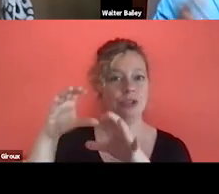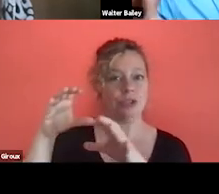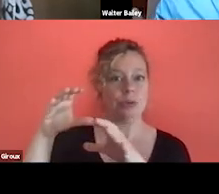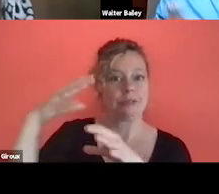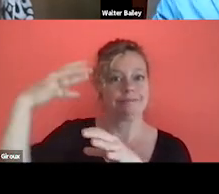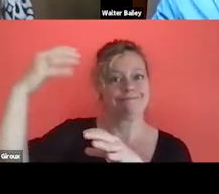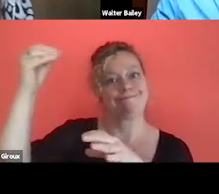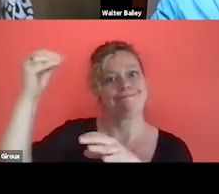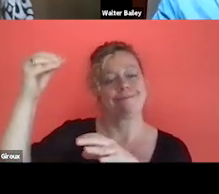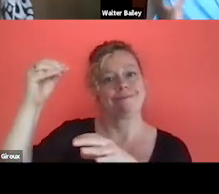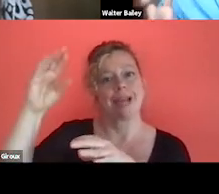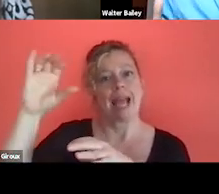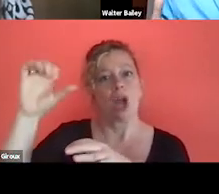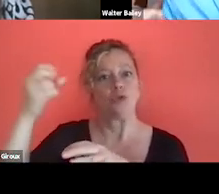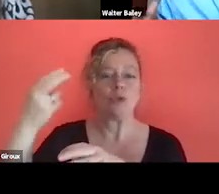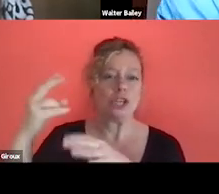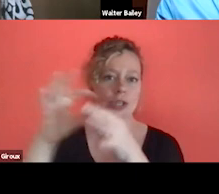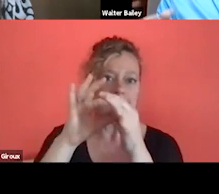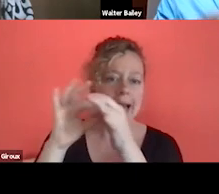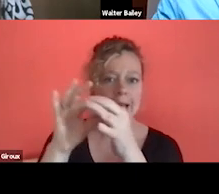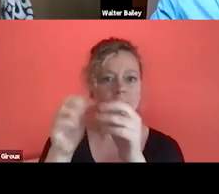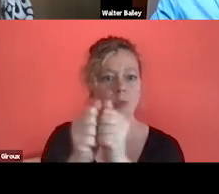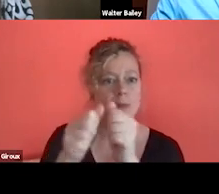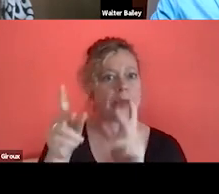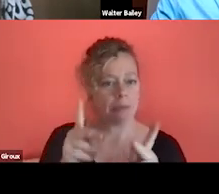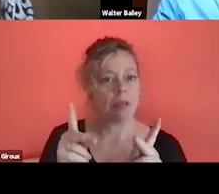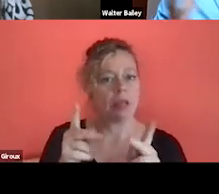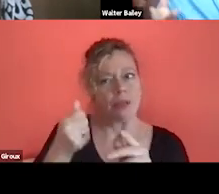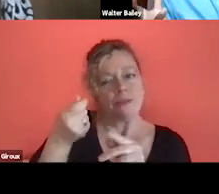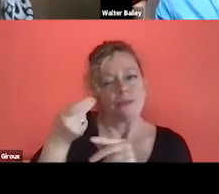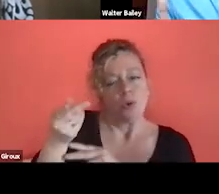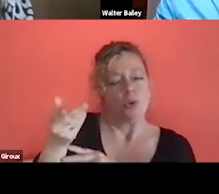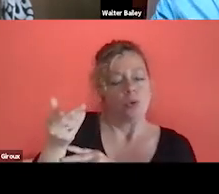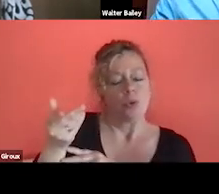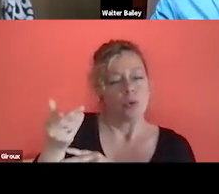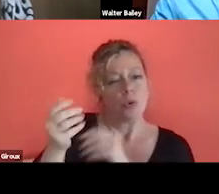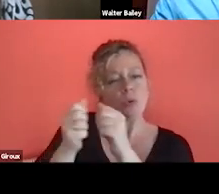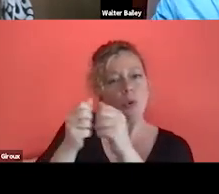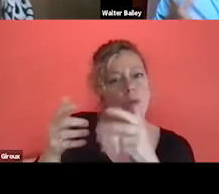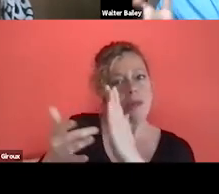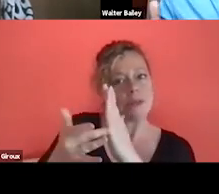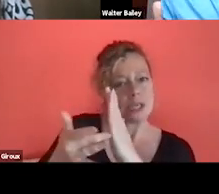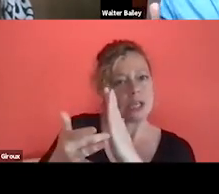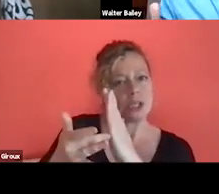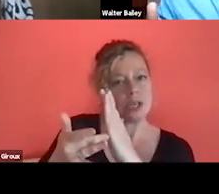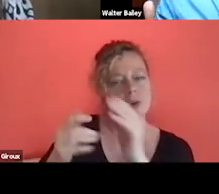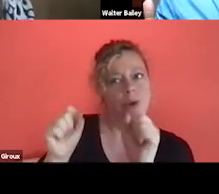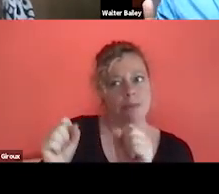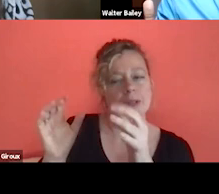y aún se conectaba con la gente. Entonces, esos pocos que estaban sin tecnología, pudimos llegar a ellos,